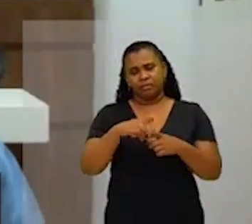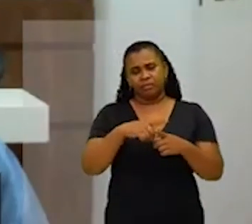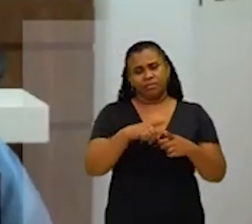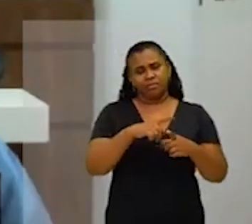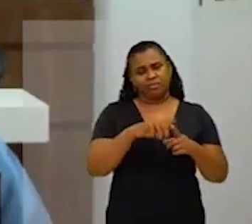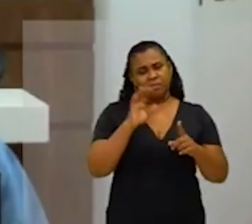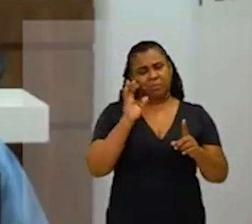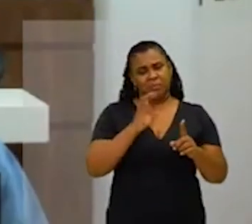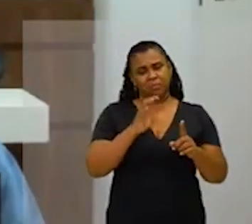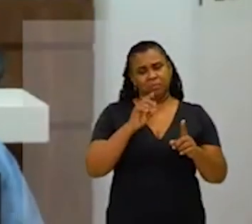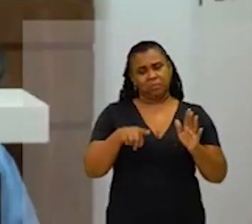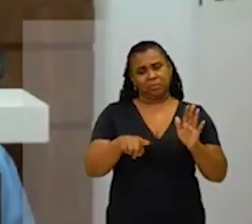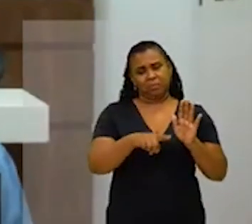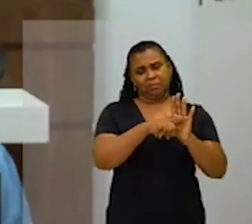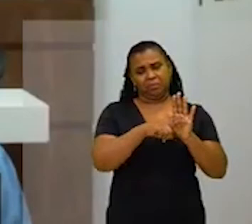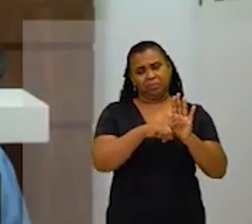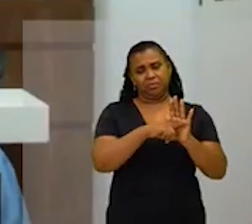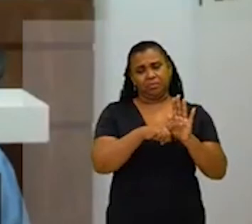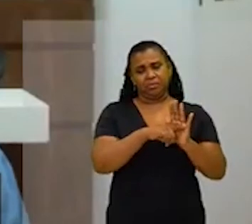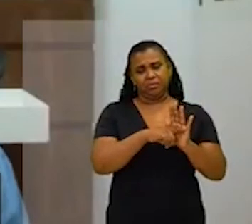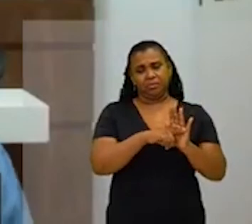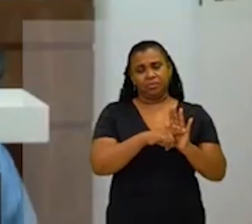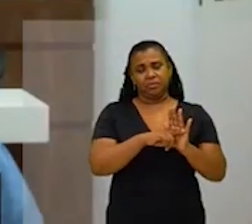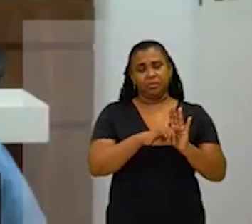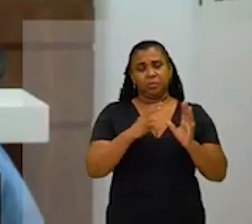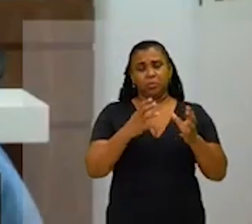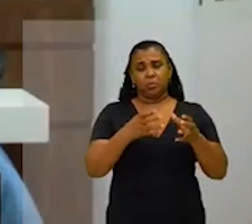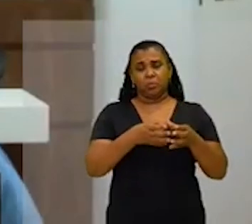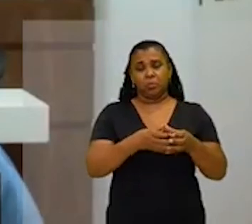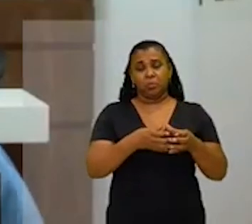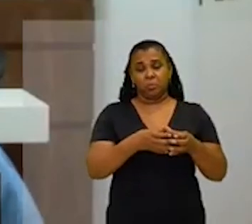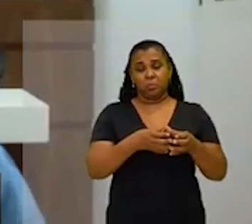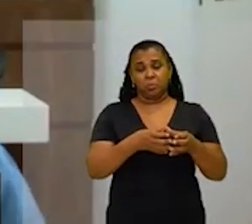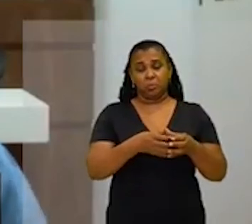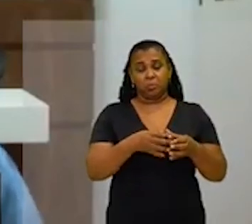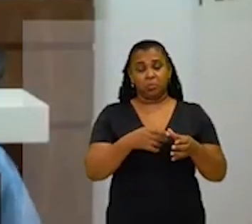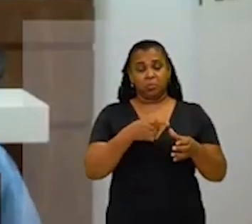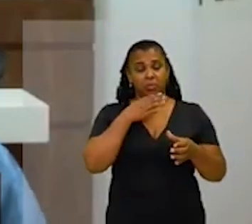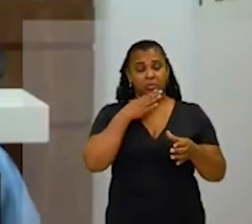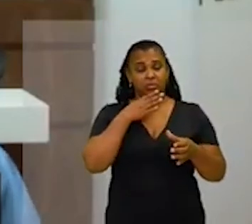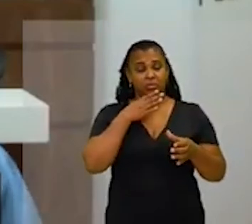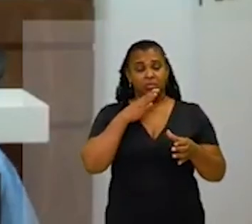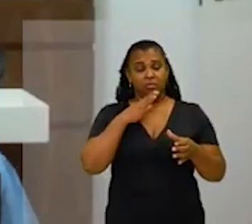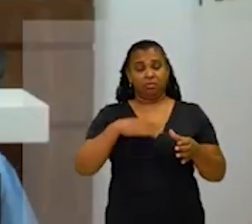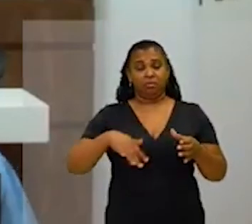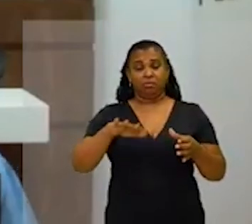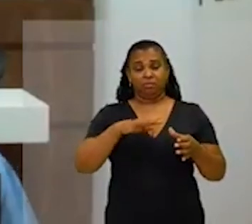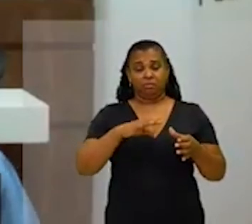Castell de recursos que é conhecido de antemão pelos partidos e podem um pouco fazer leilão por